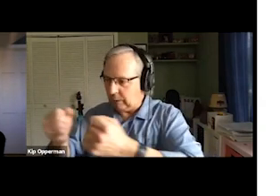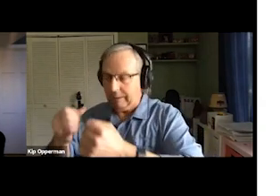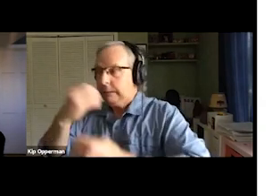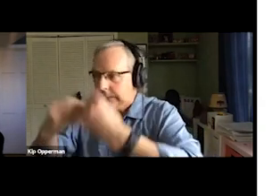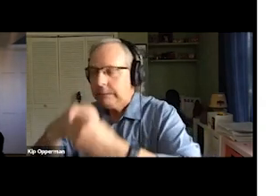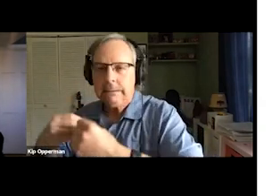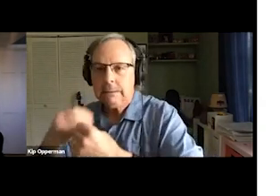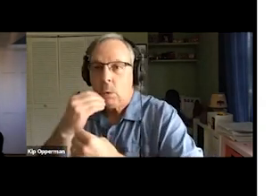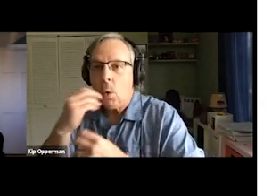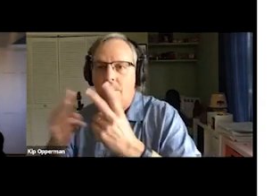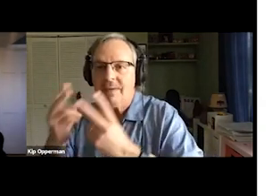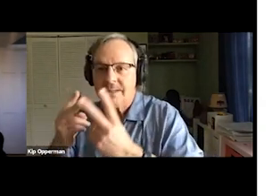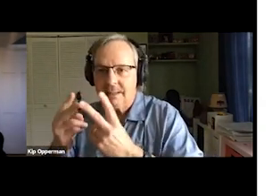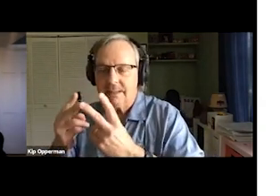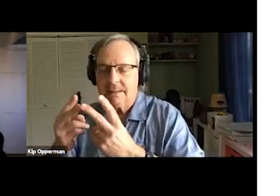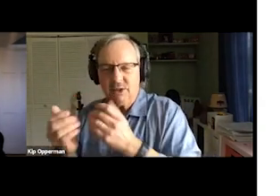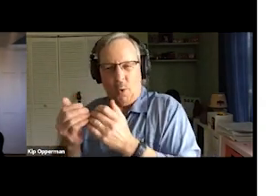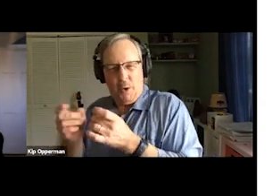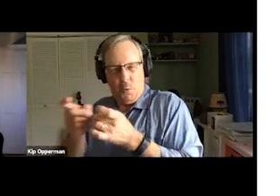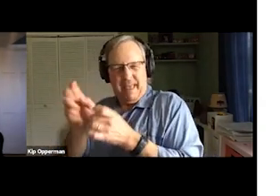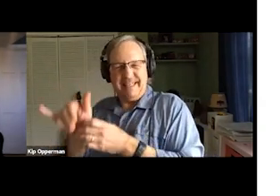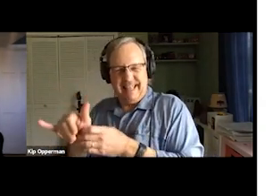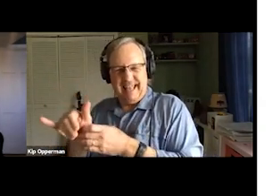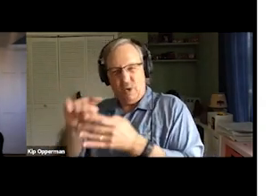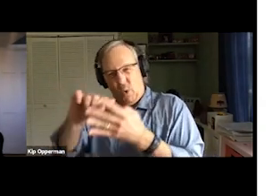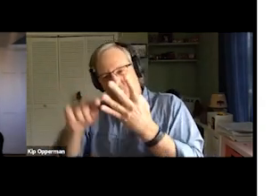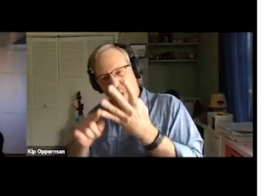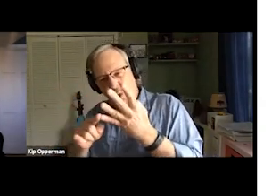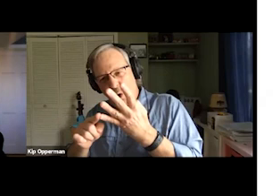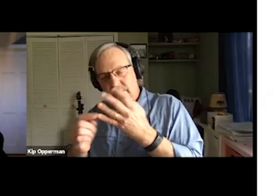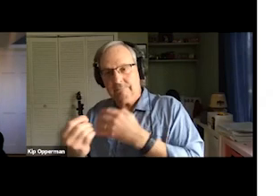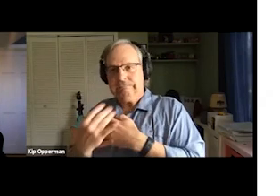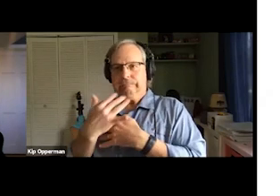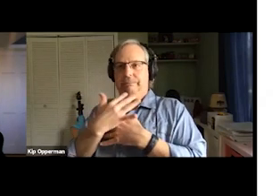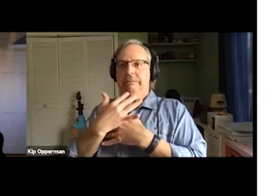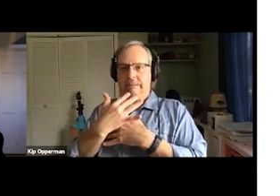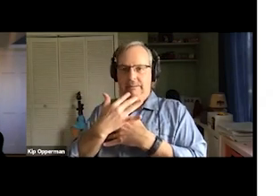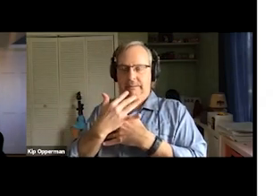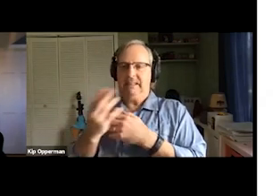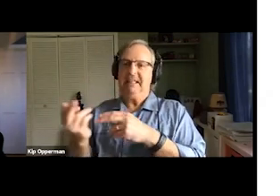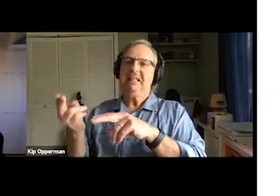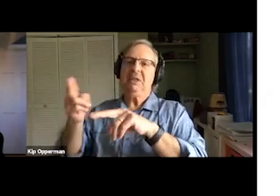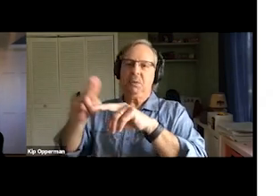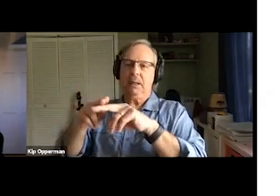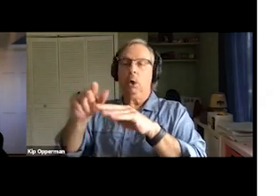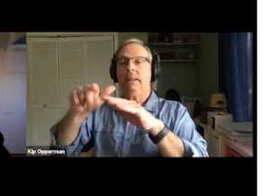o como sea que estás manejando eso, todos esos realmente cobran un precio. Disculpen, disminución de la vida social